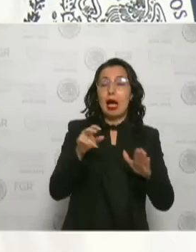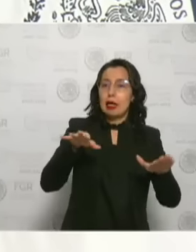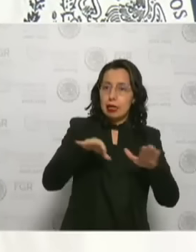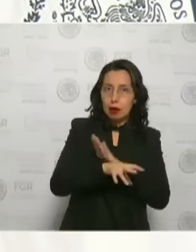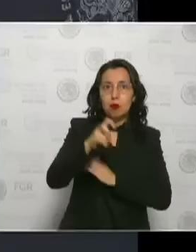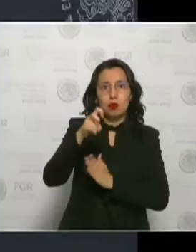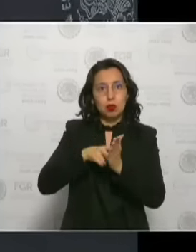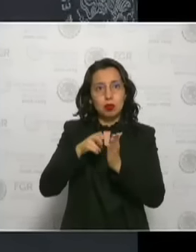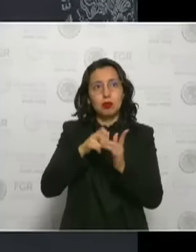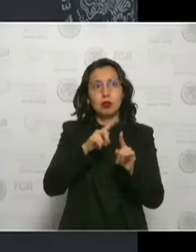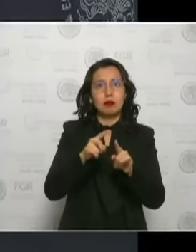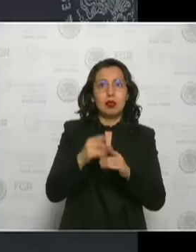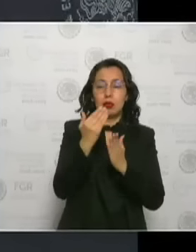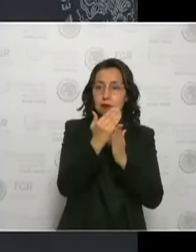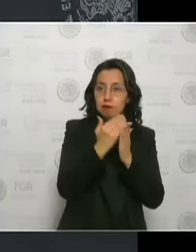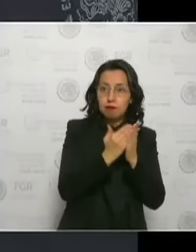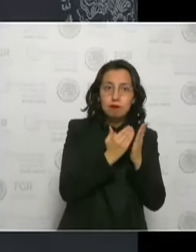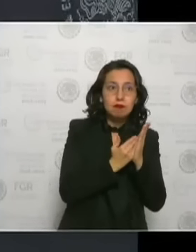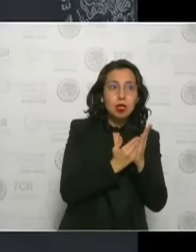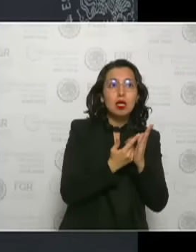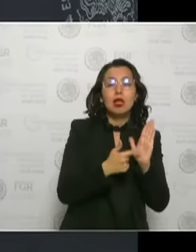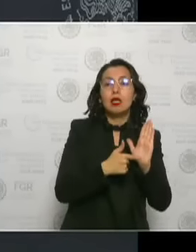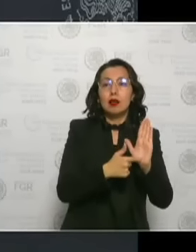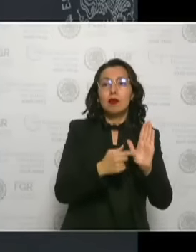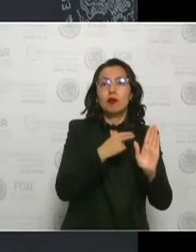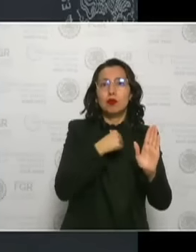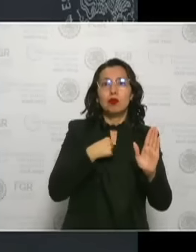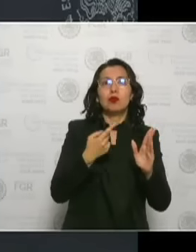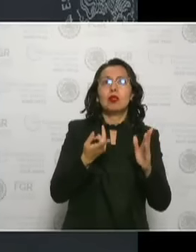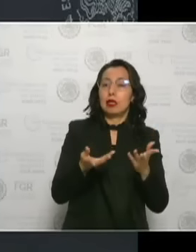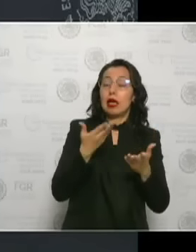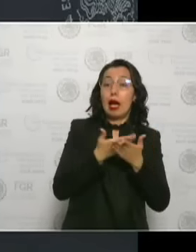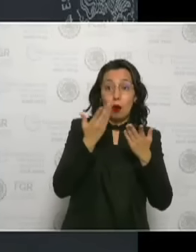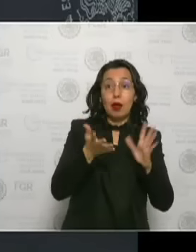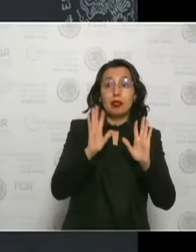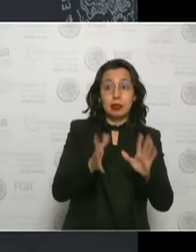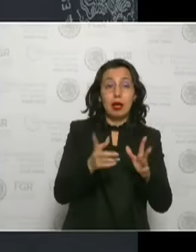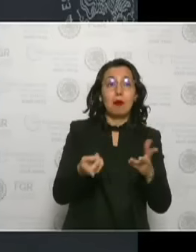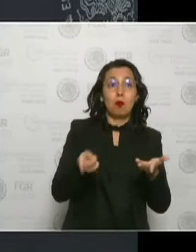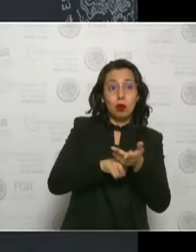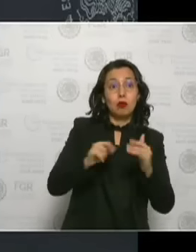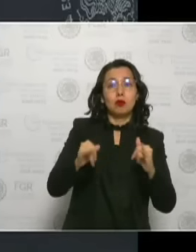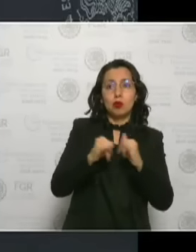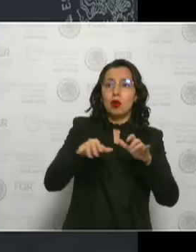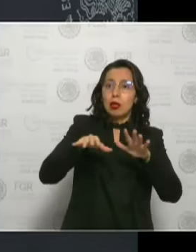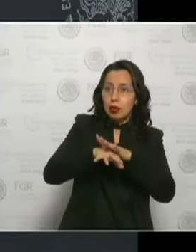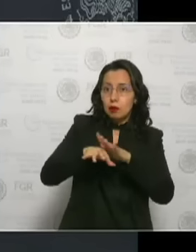nuestro estatuto orgánico en el que hemos iniciado la reestructuración institucional para erradicar